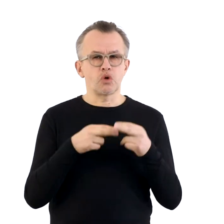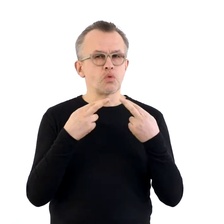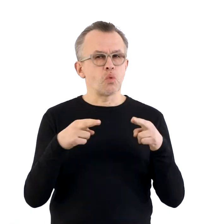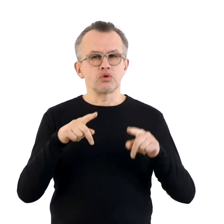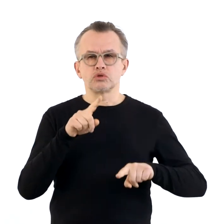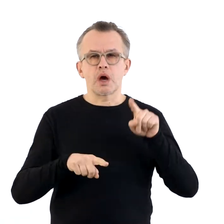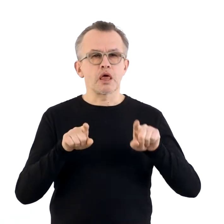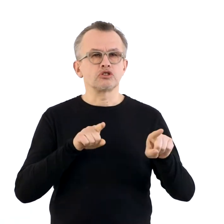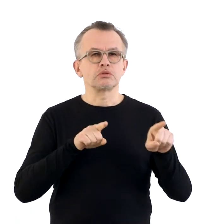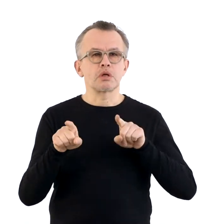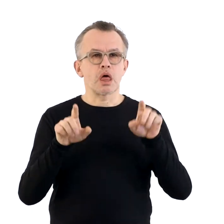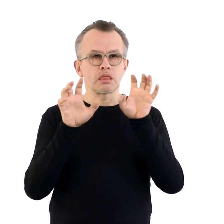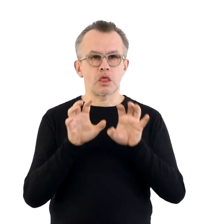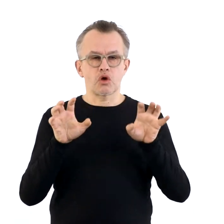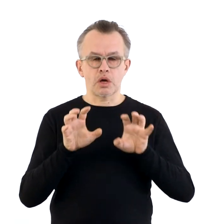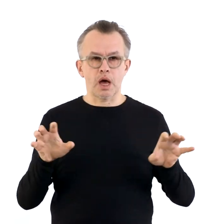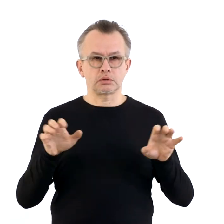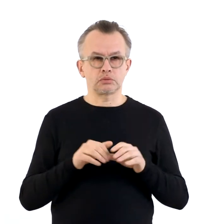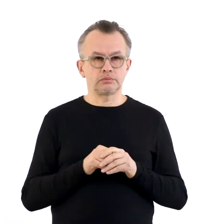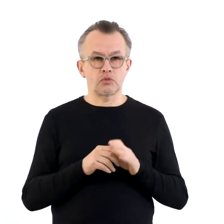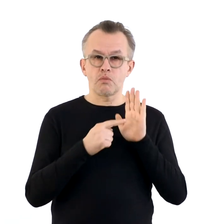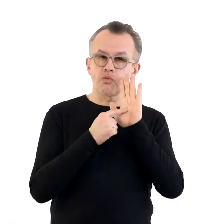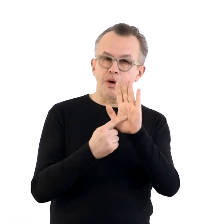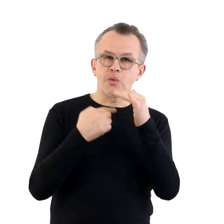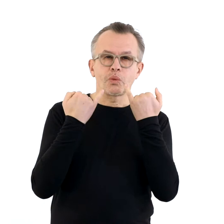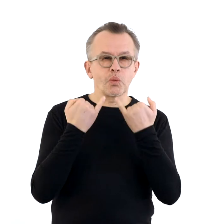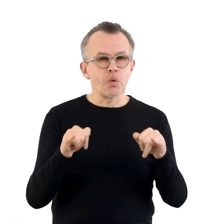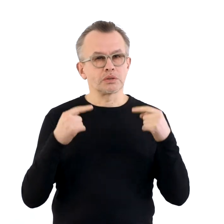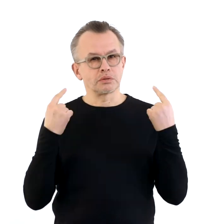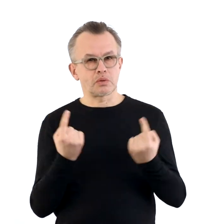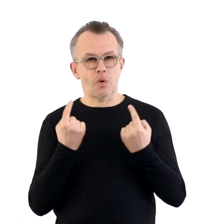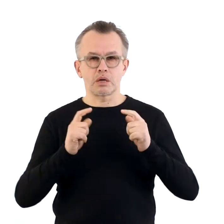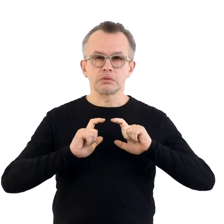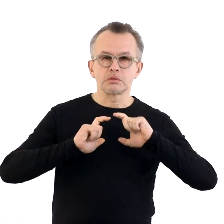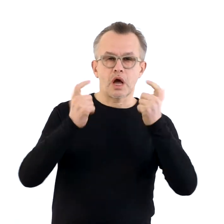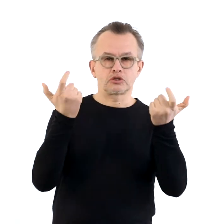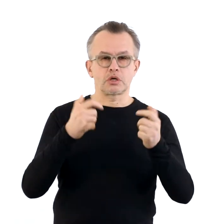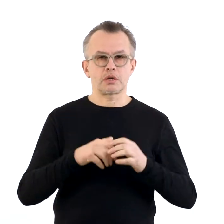pochodzące od rodzaju motywów dekoracyjnych umieszczanych na wyrobach.